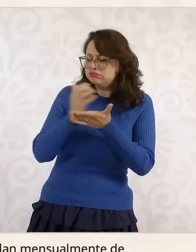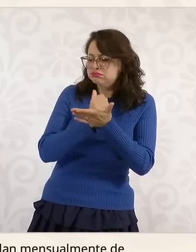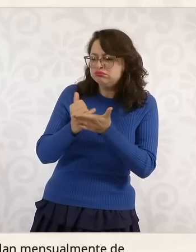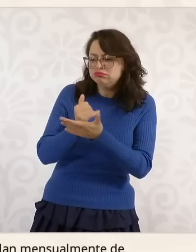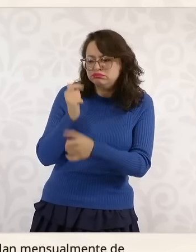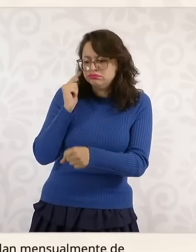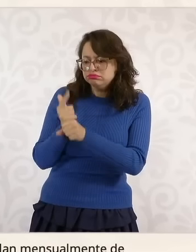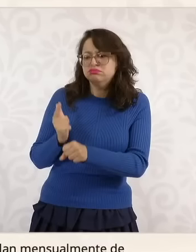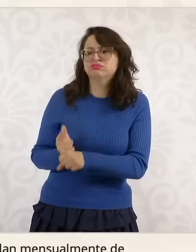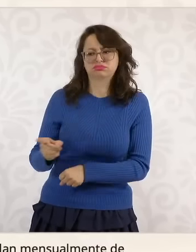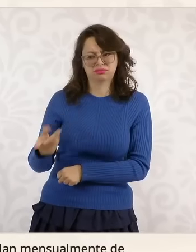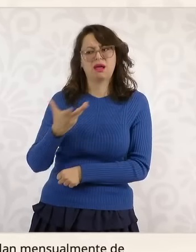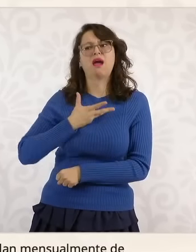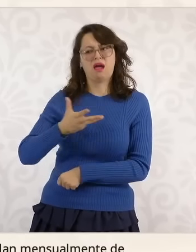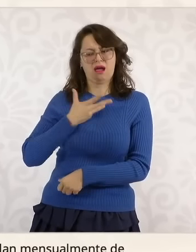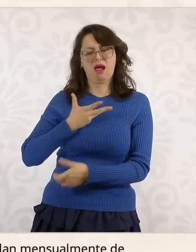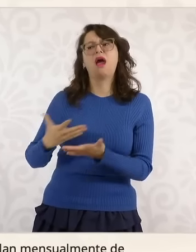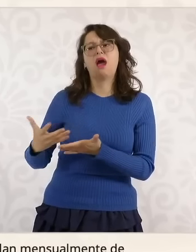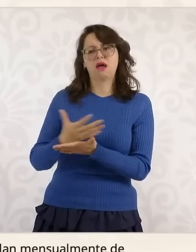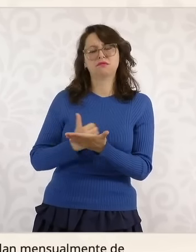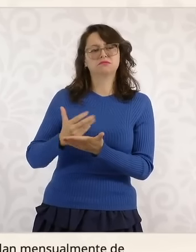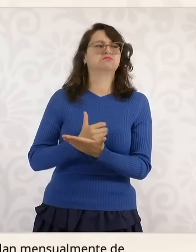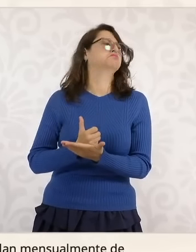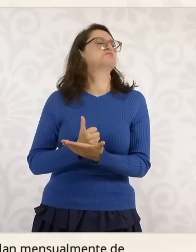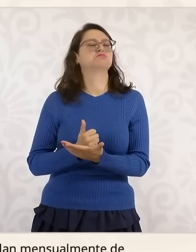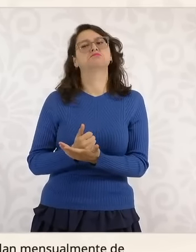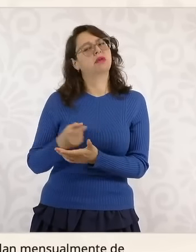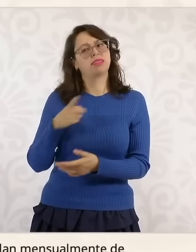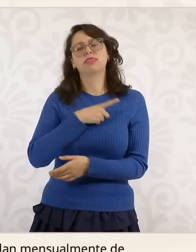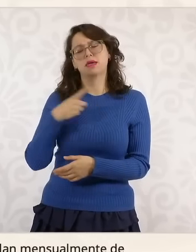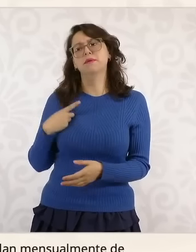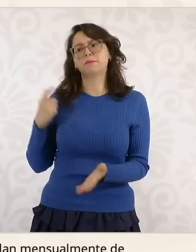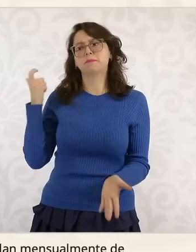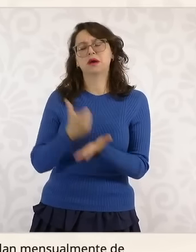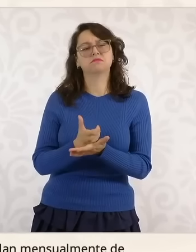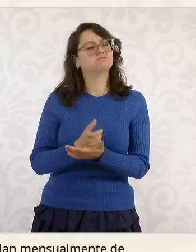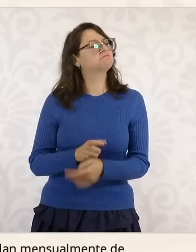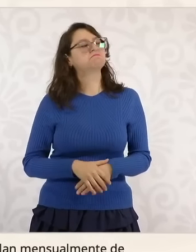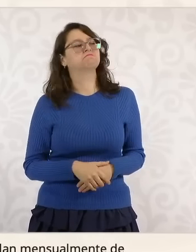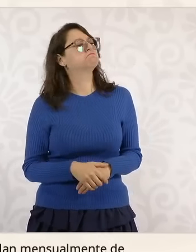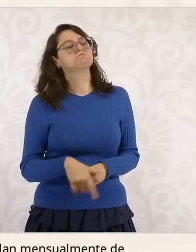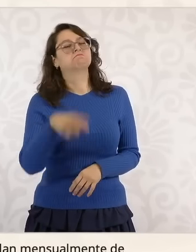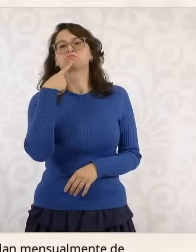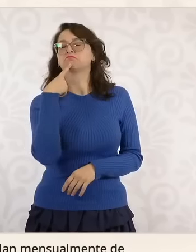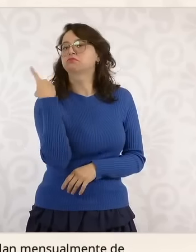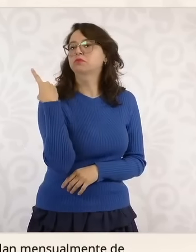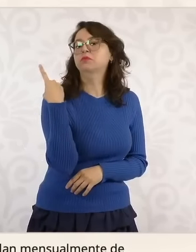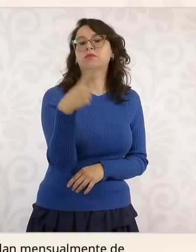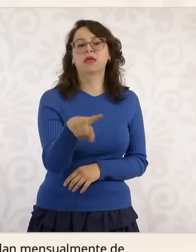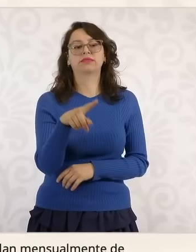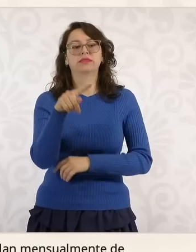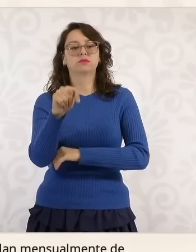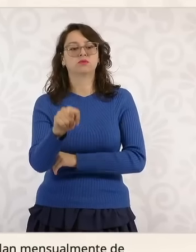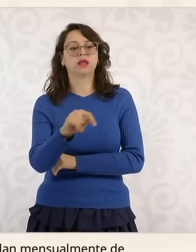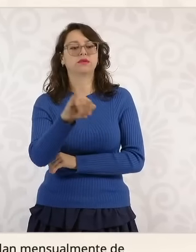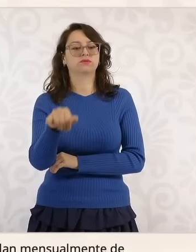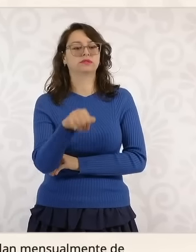determinación ante el Tribunal Federal de Justicia Administrativa, el cual resolvió entre 2019 y 2023